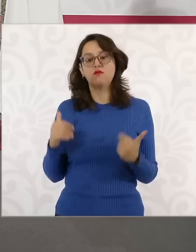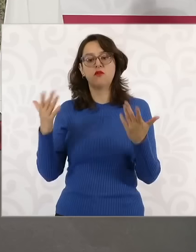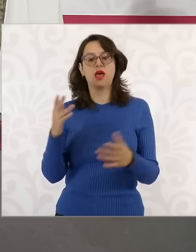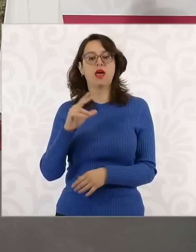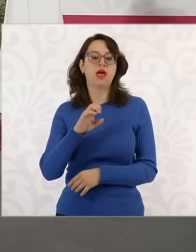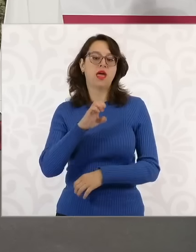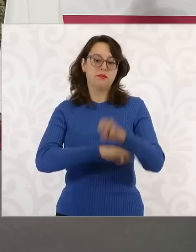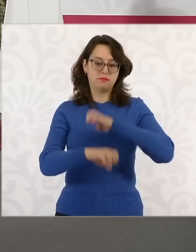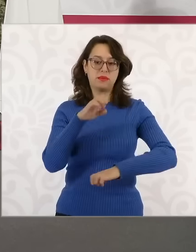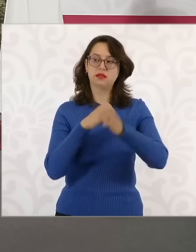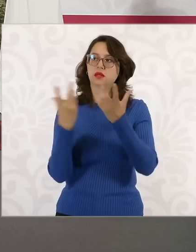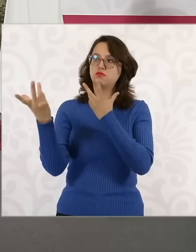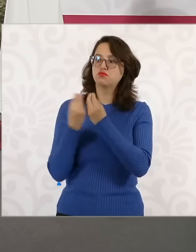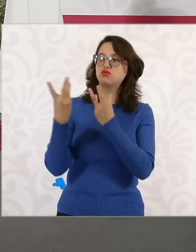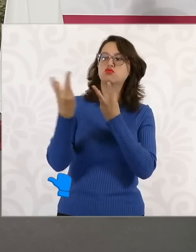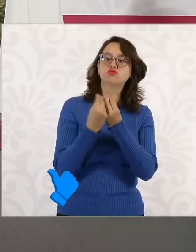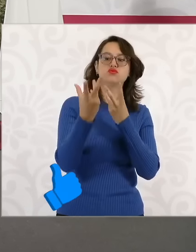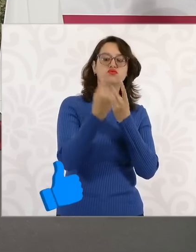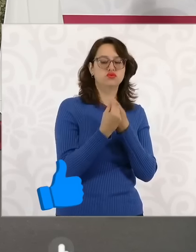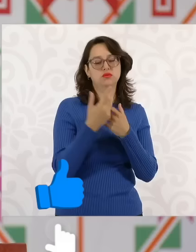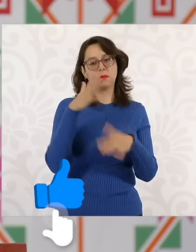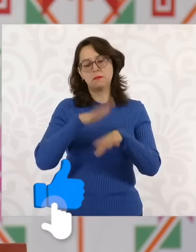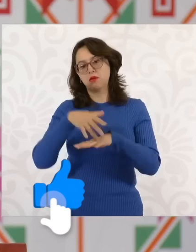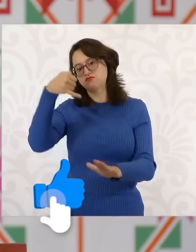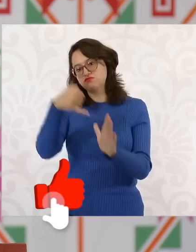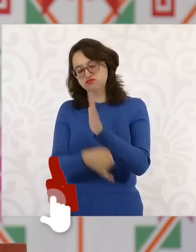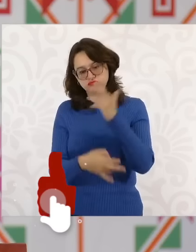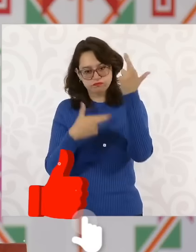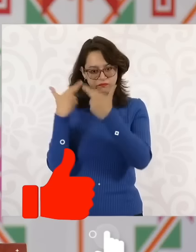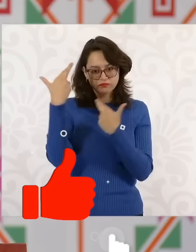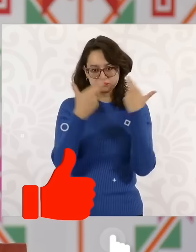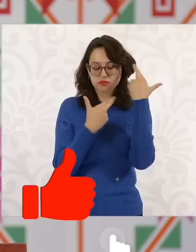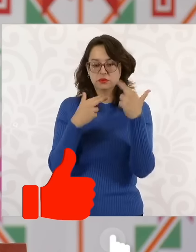en las campañas geotécnicas, geofísicas, geológicas, los líder, etcétera. Bueno,